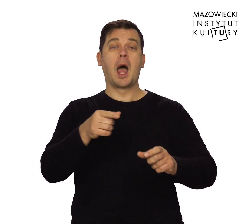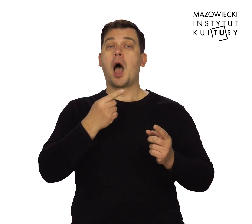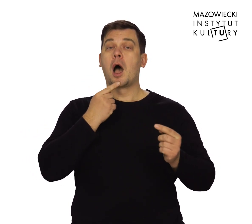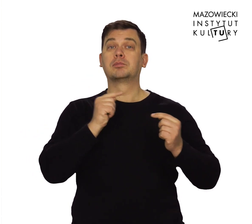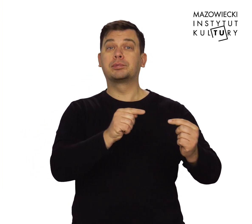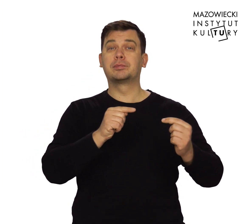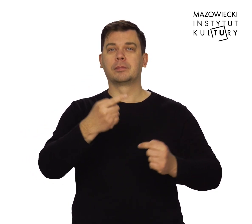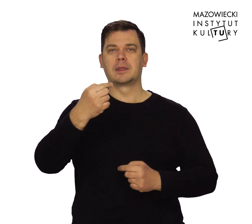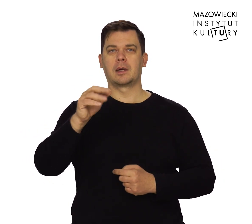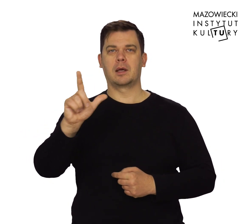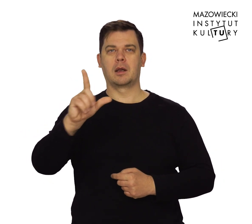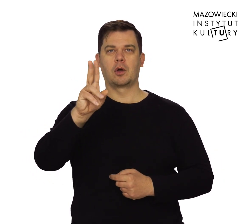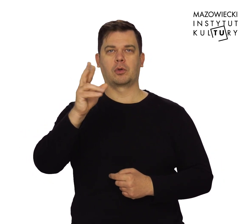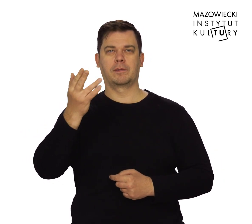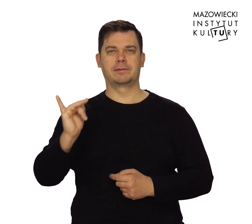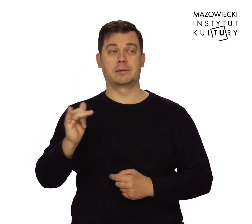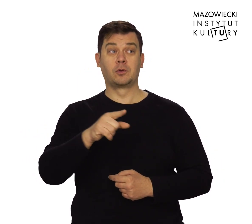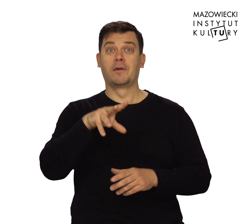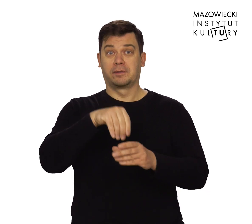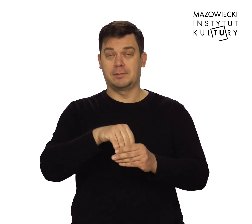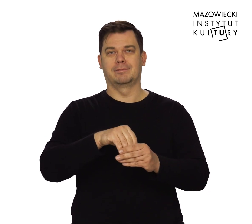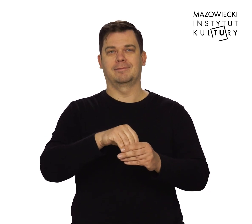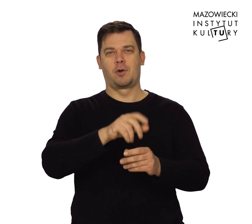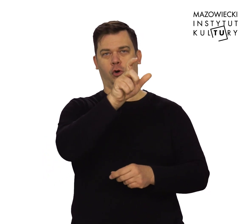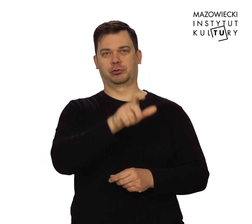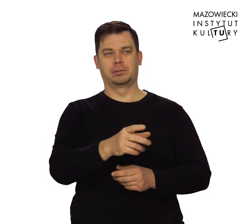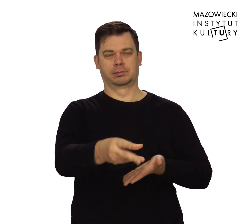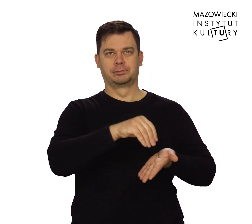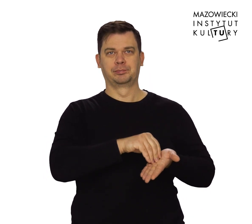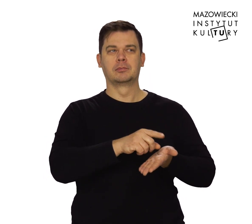Rozmowę poprowadzi Daniel Kotowski – jeden z bohaterów książki,